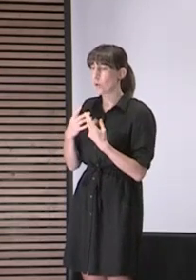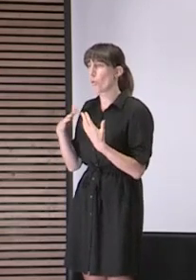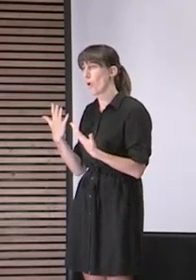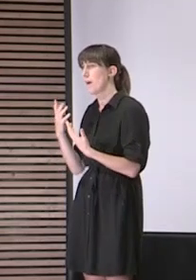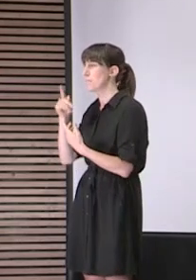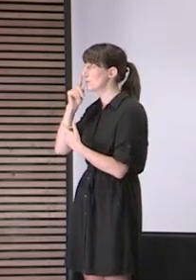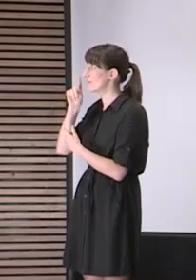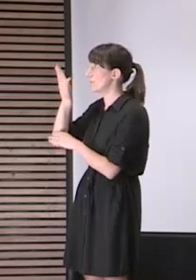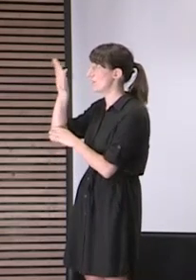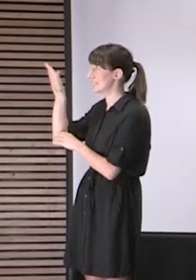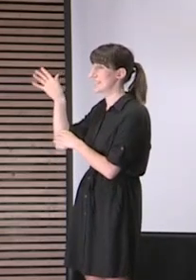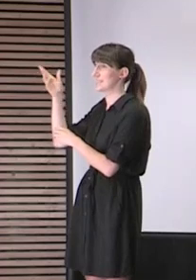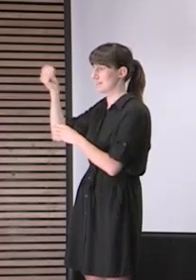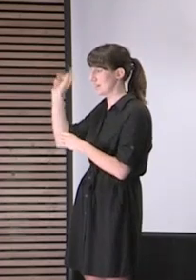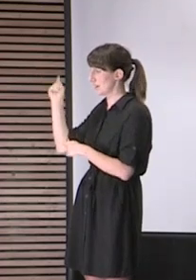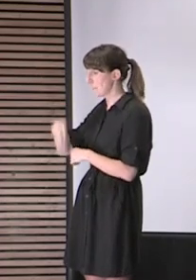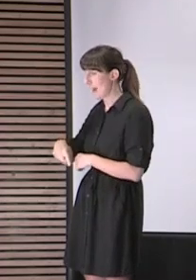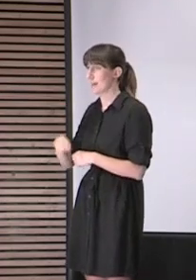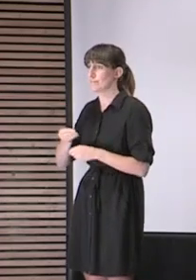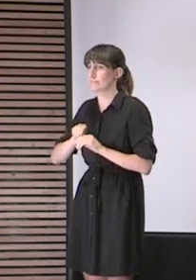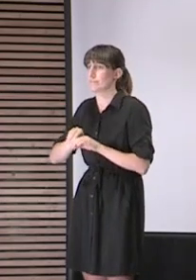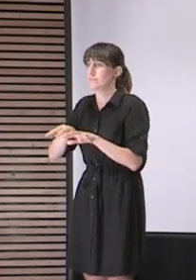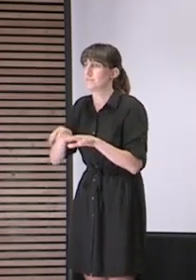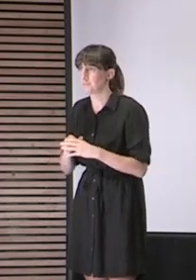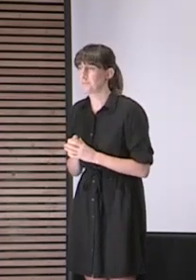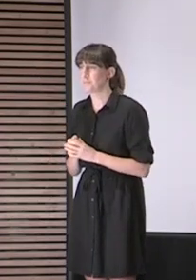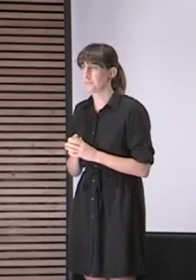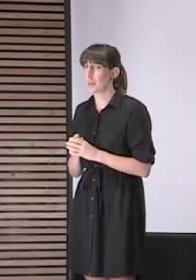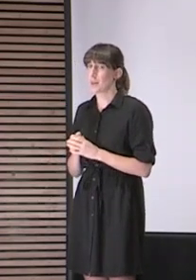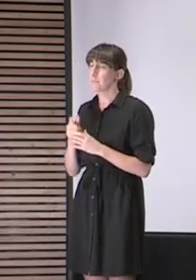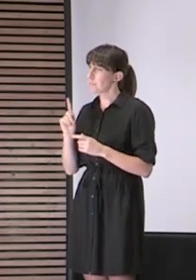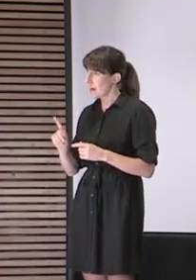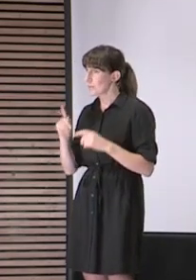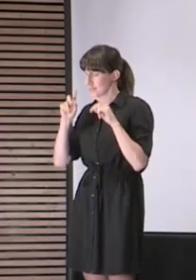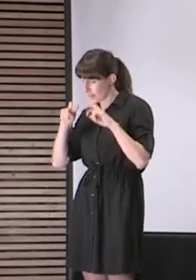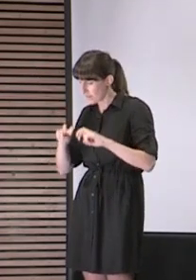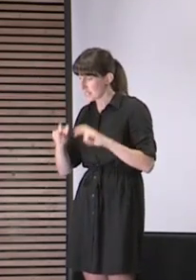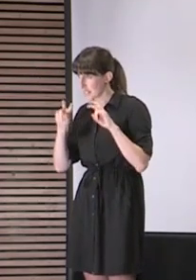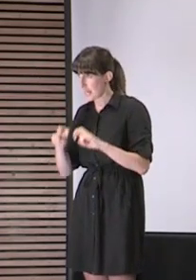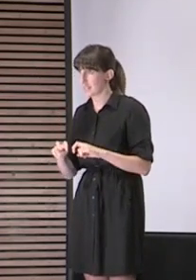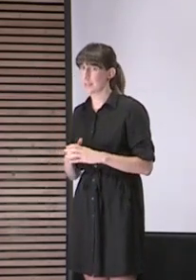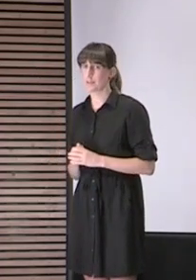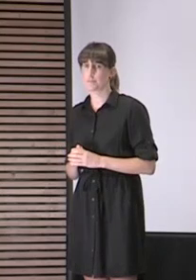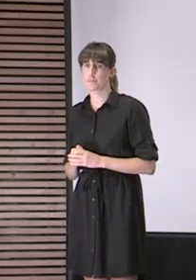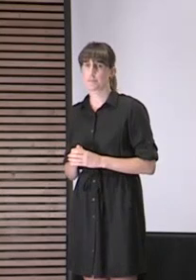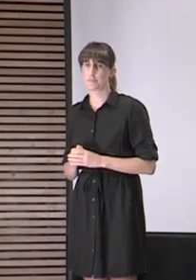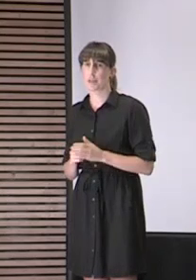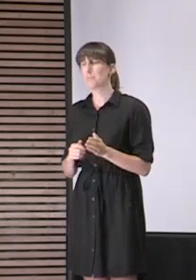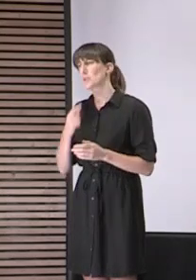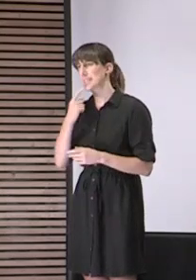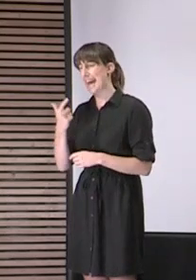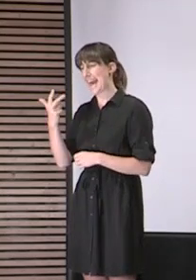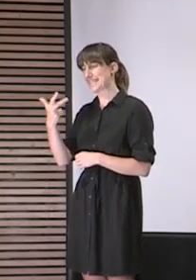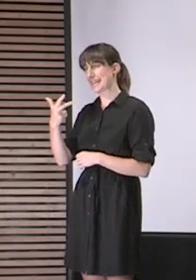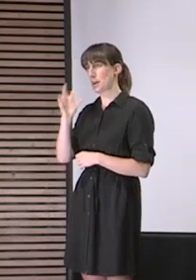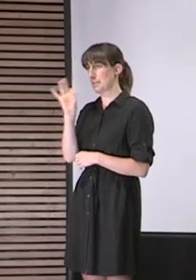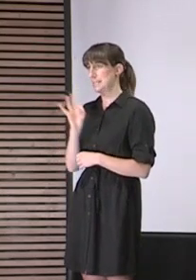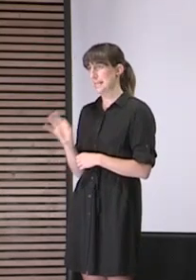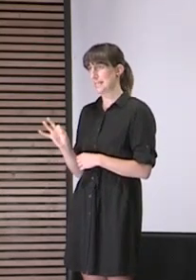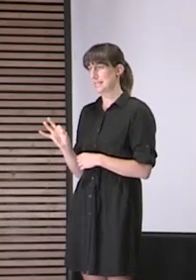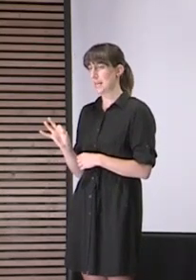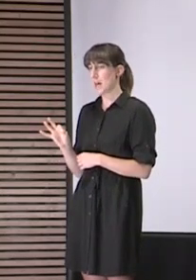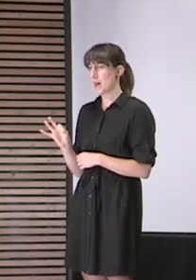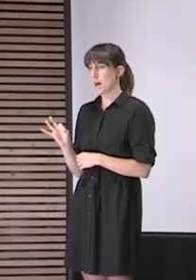sucedió en el extranjero. Ahí